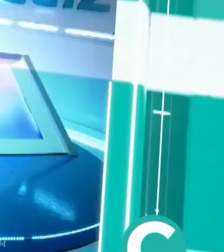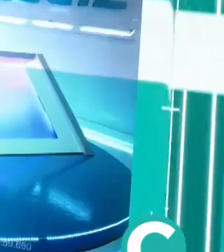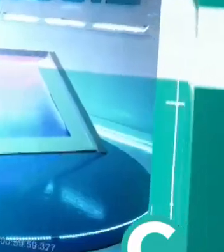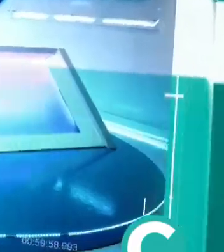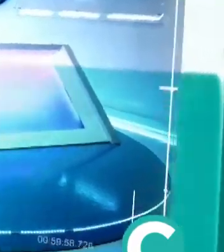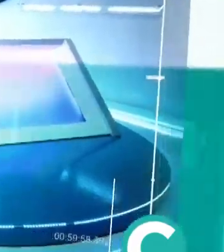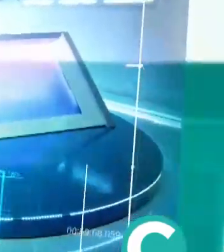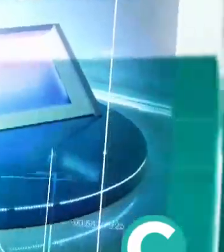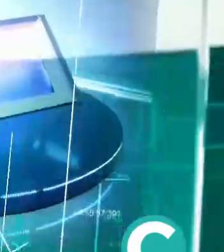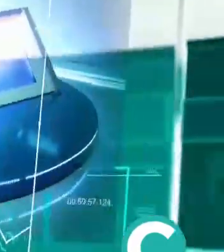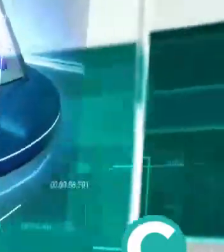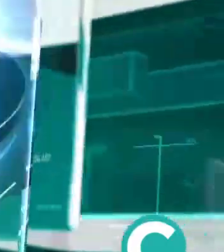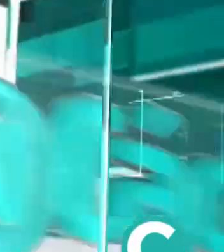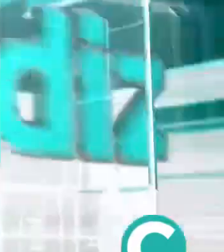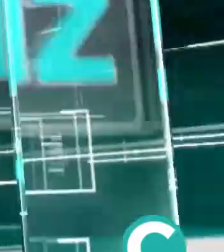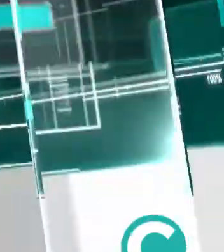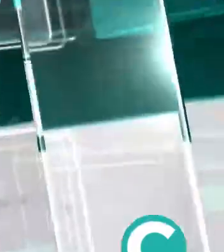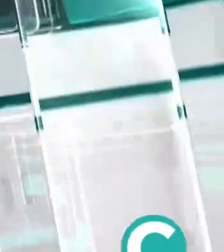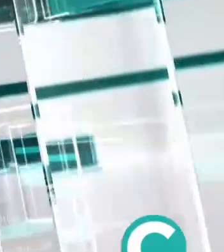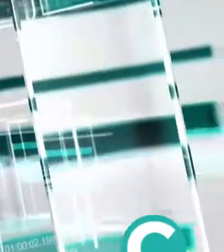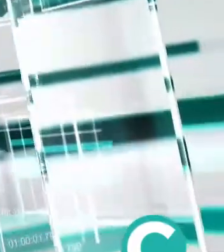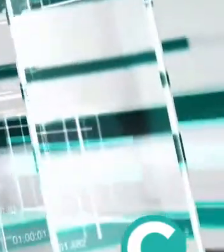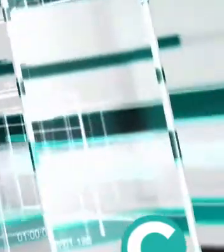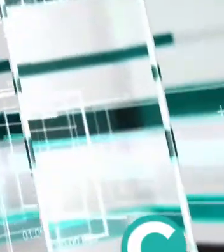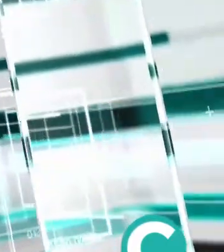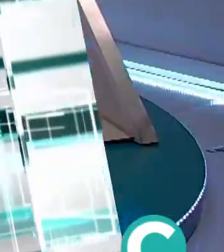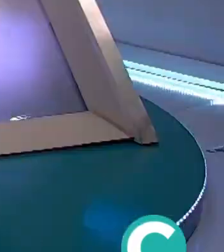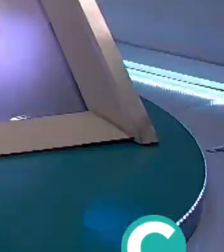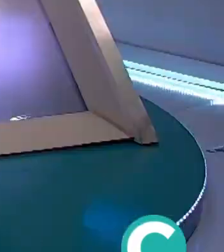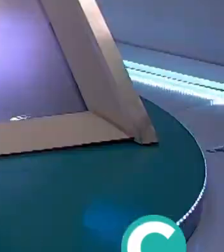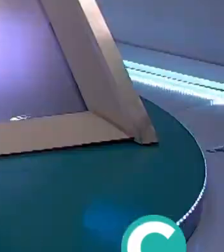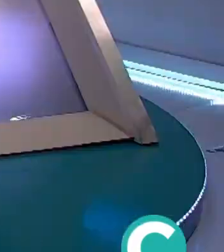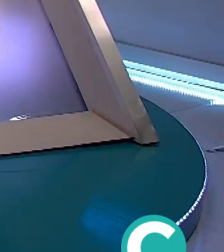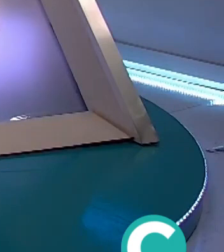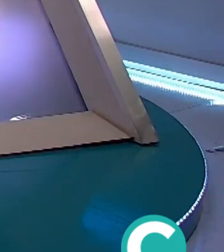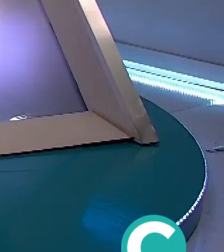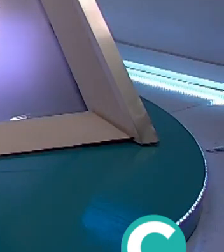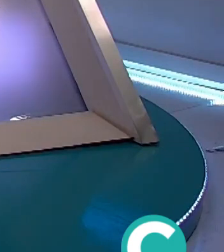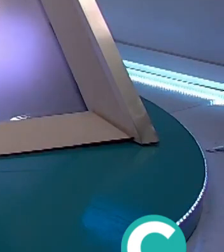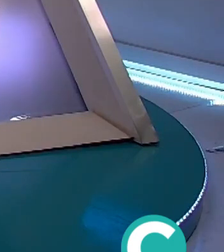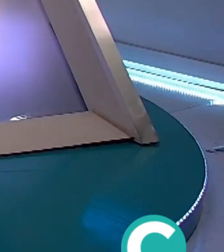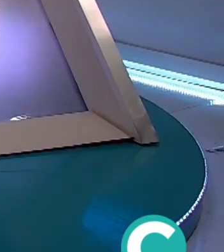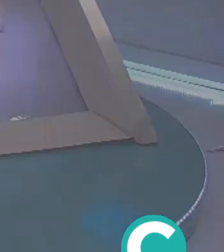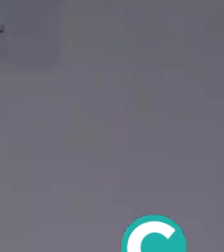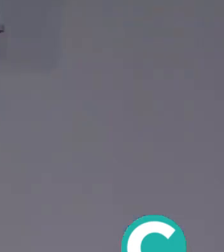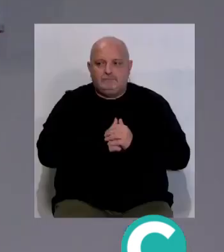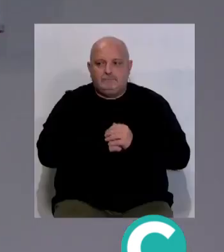[Música]